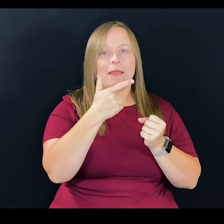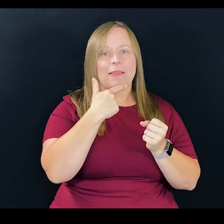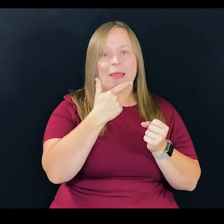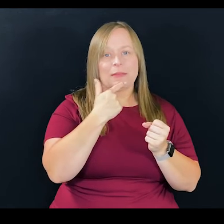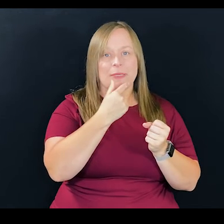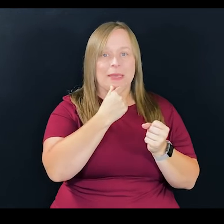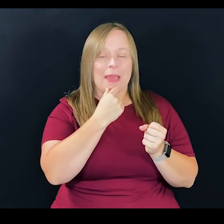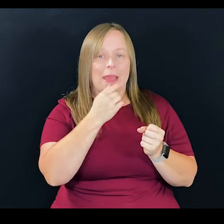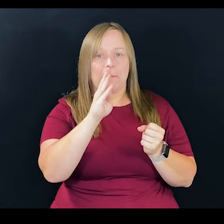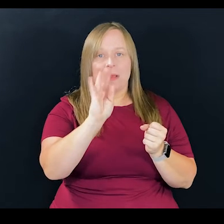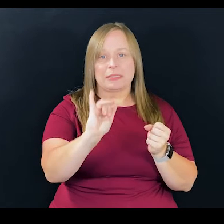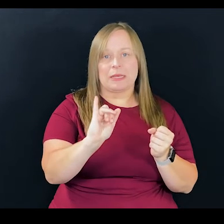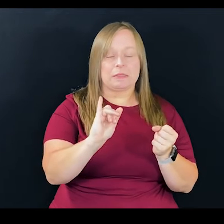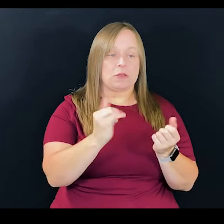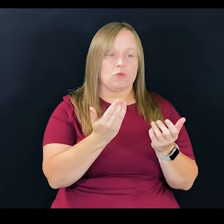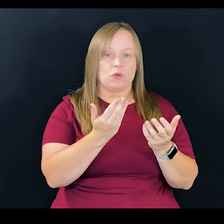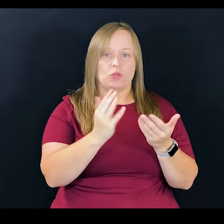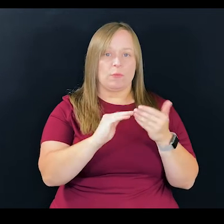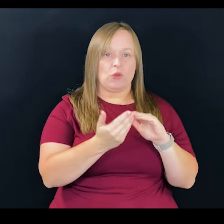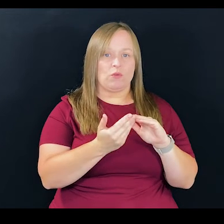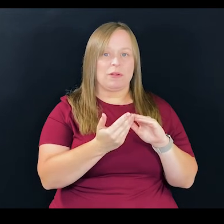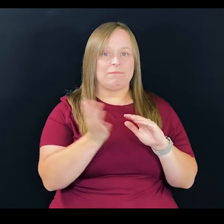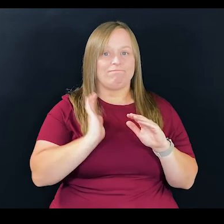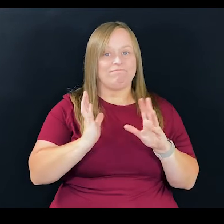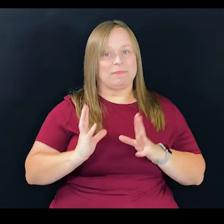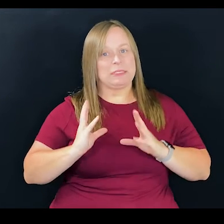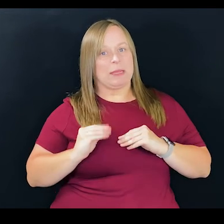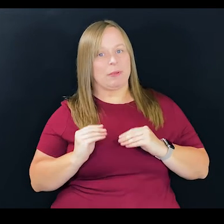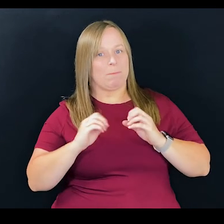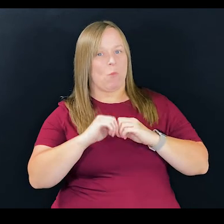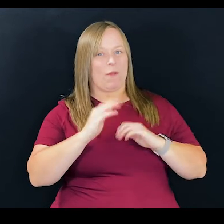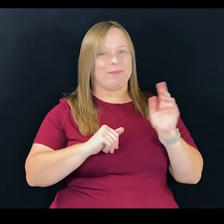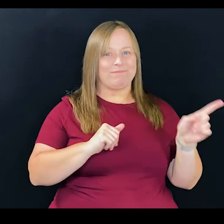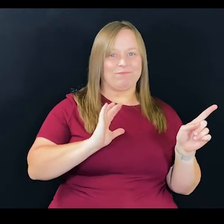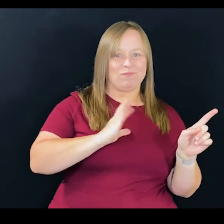como han aceptado a la comunidad lesbiana y gay y bisexual.